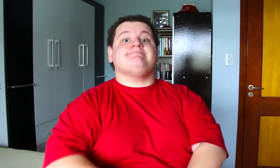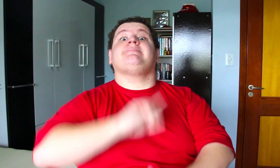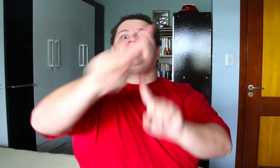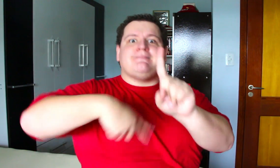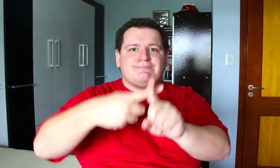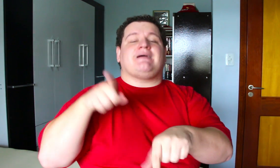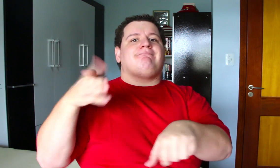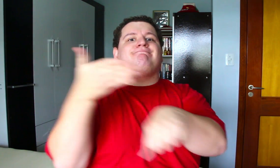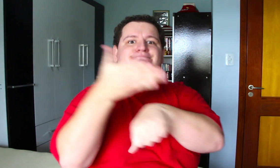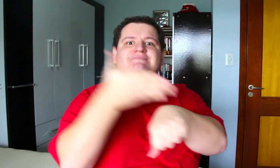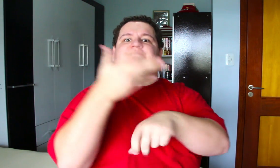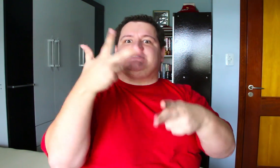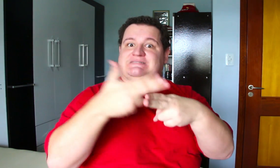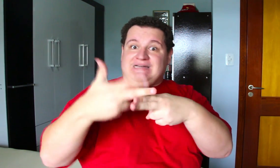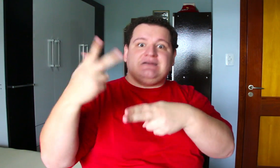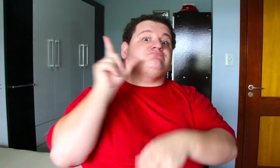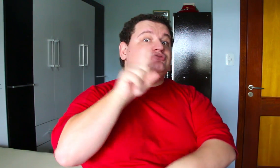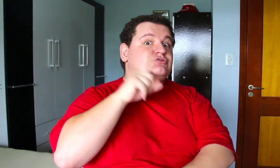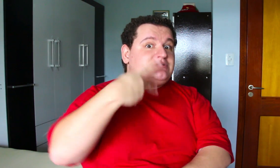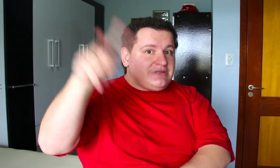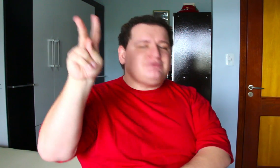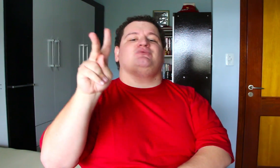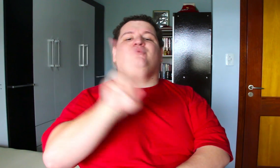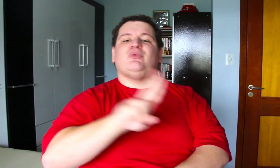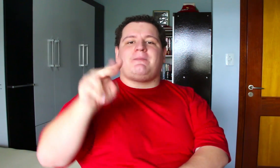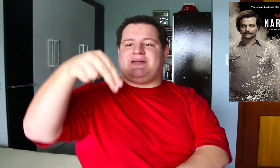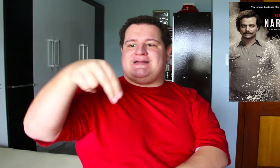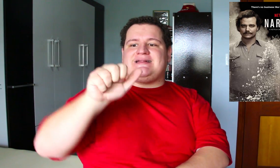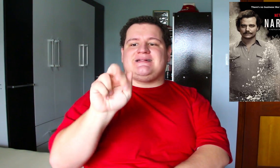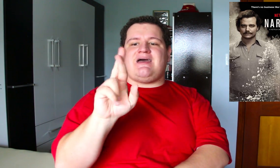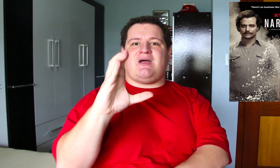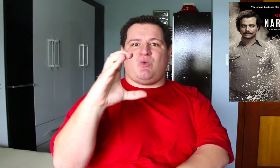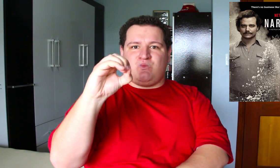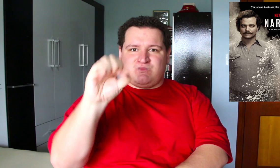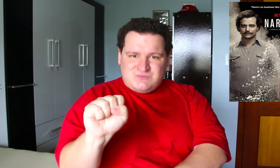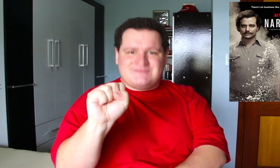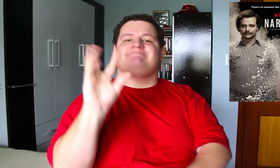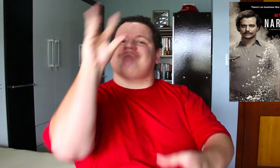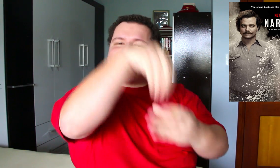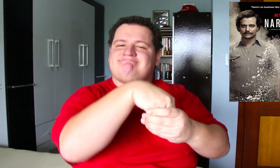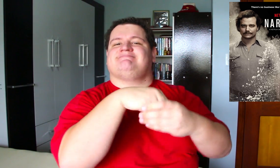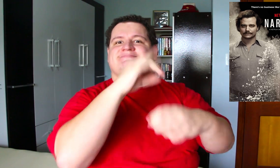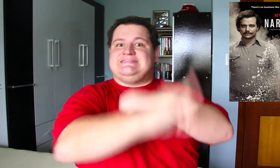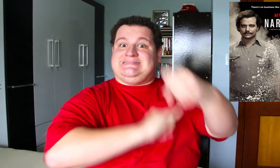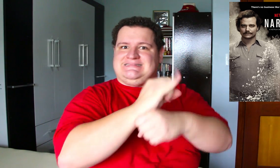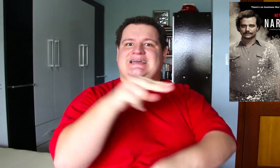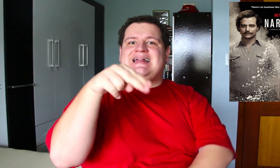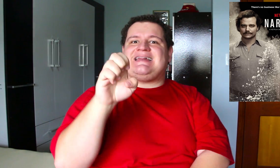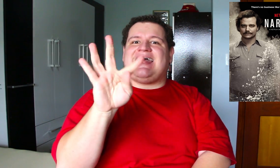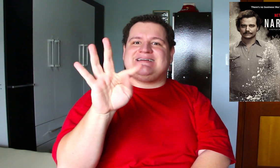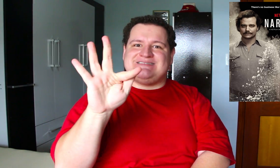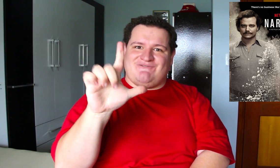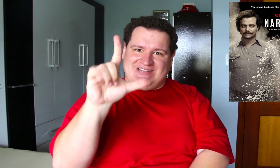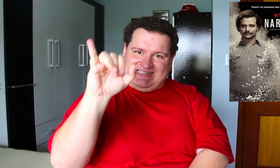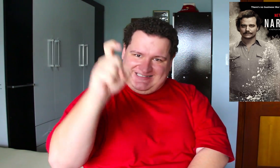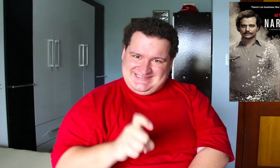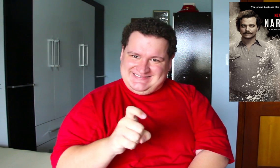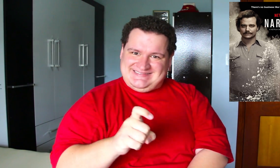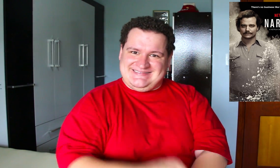Também participou da série americana Narcos, produzida pela Netflix.